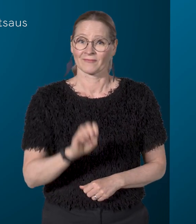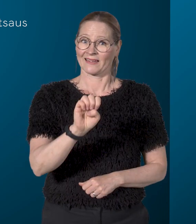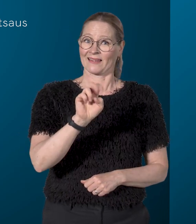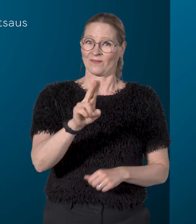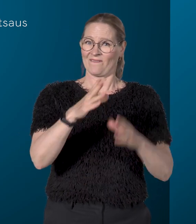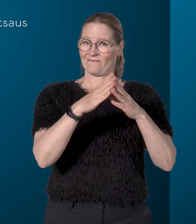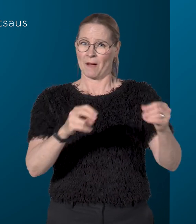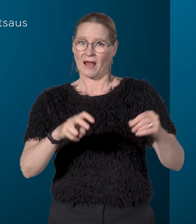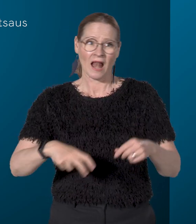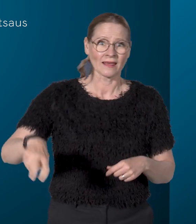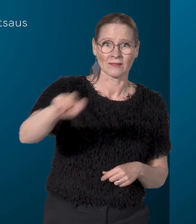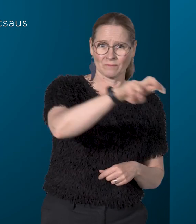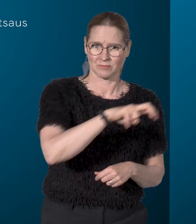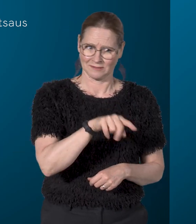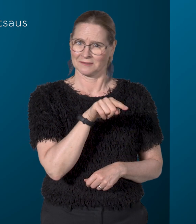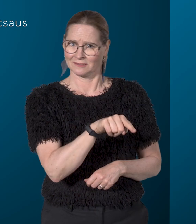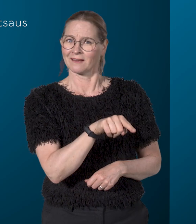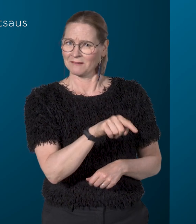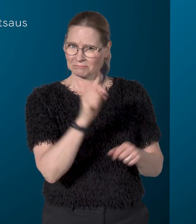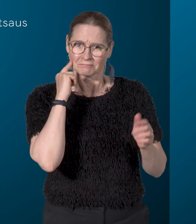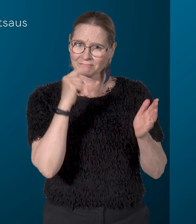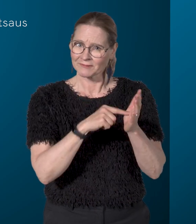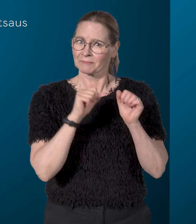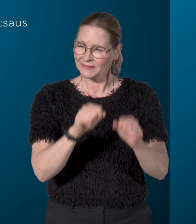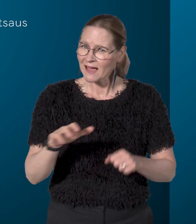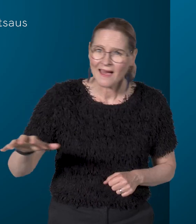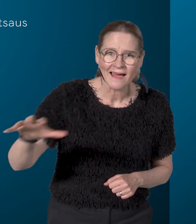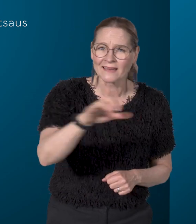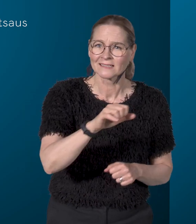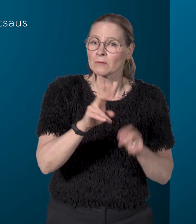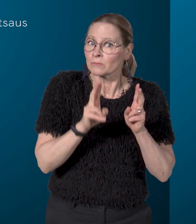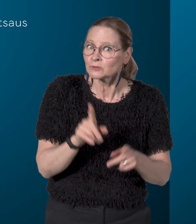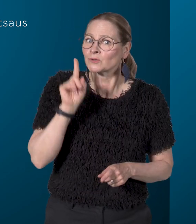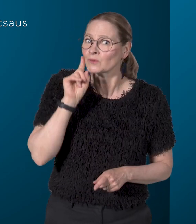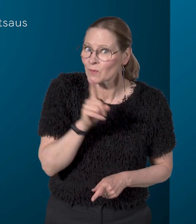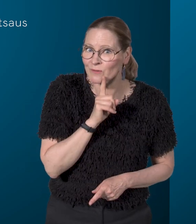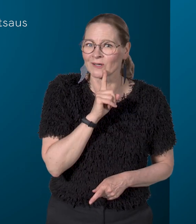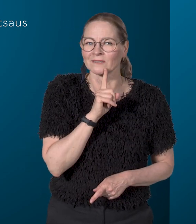n vapaan liikkuvuuden periaatteen tulee koskea kaikkia, myös kuuroja, -